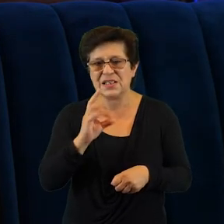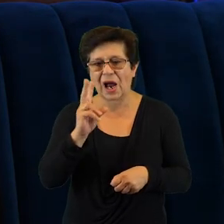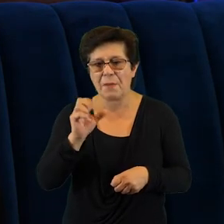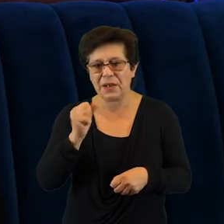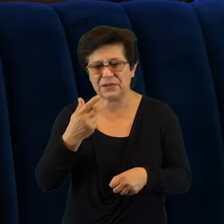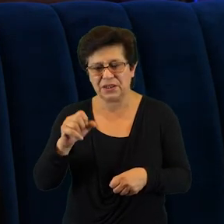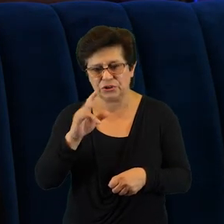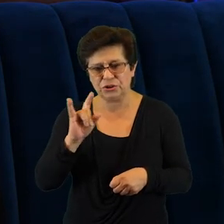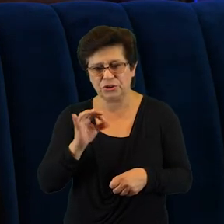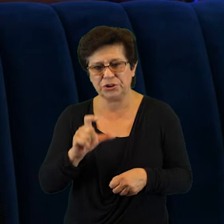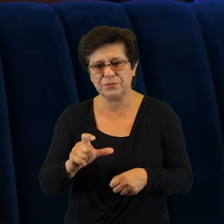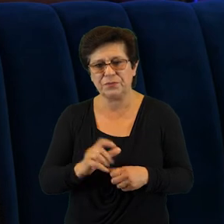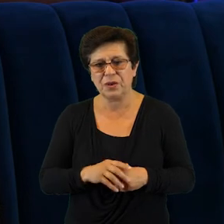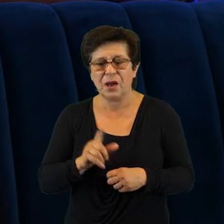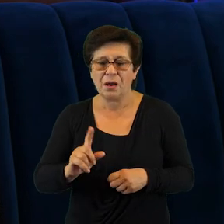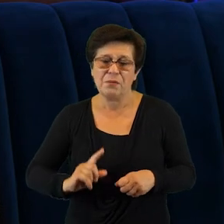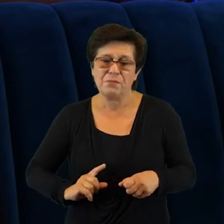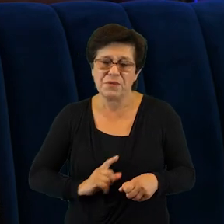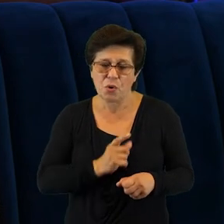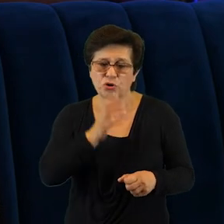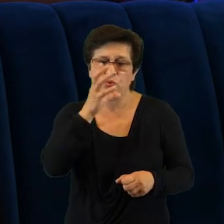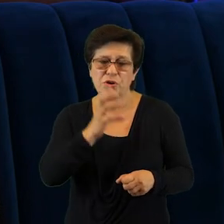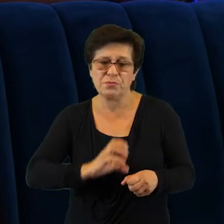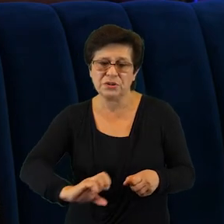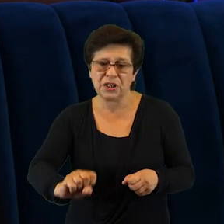Oczywiście miłość Słonimskiego do Marii Morskiej